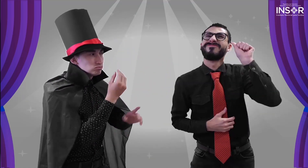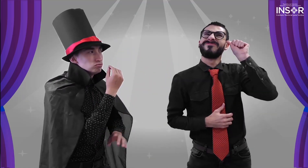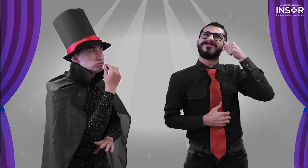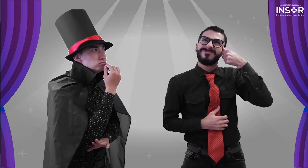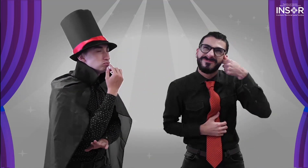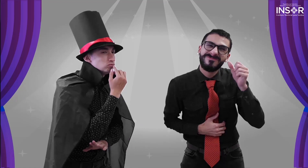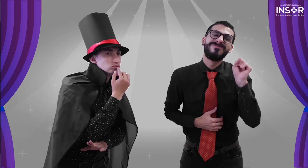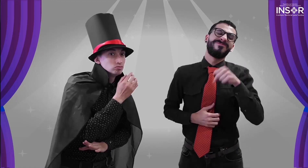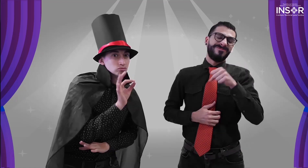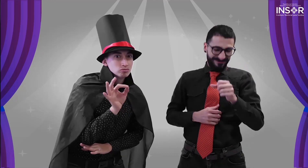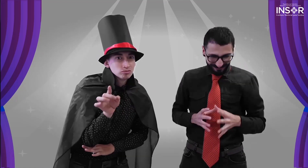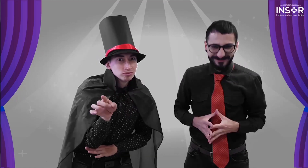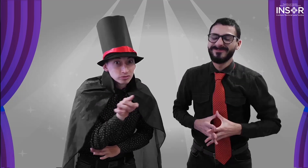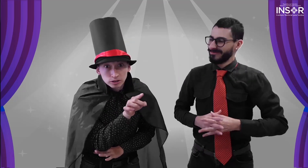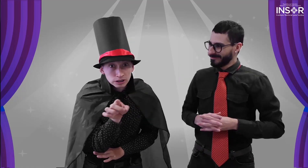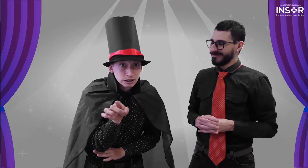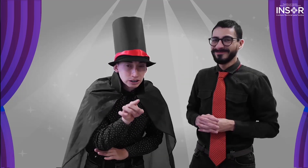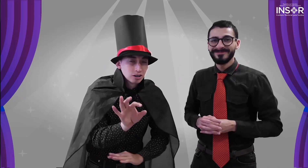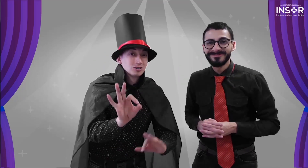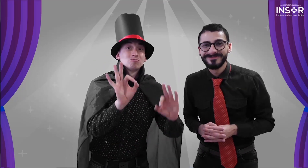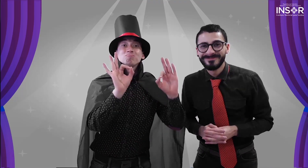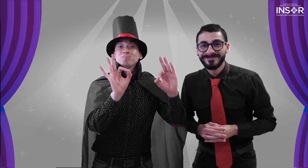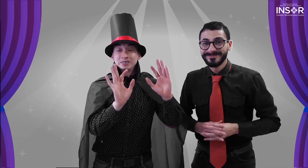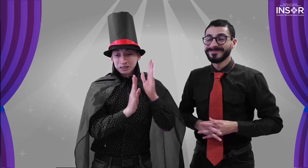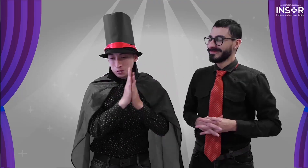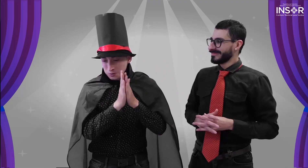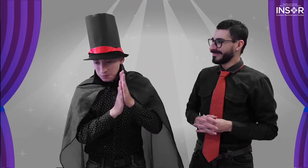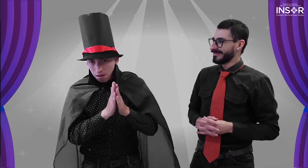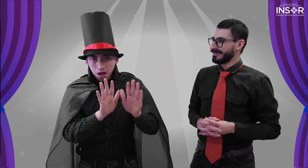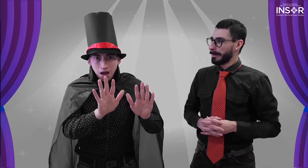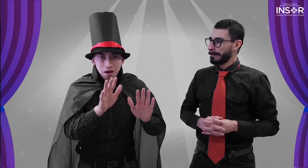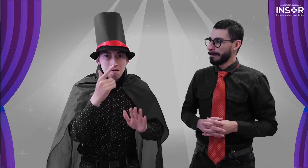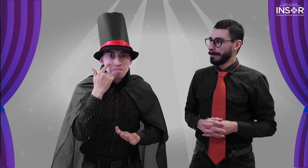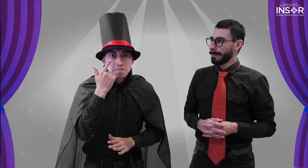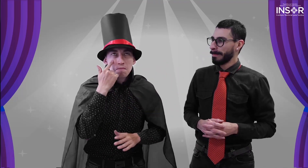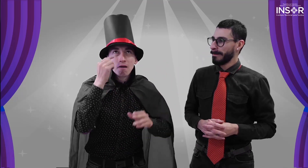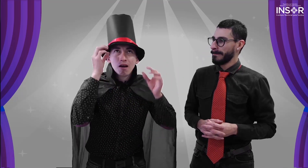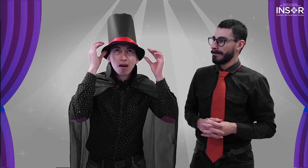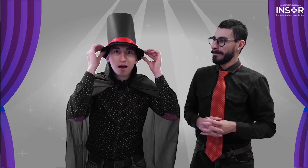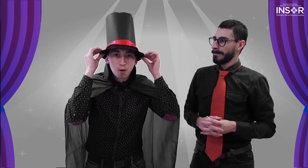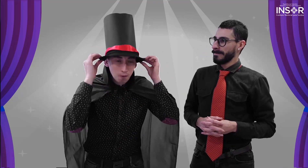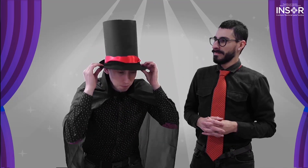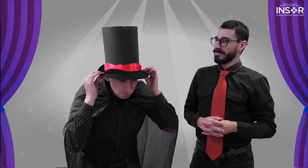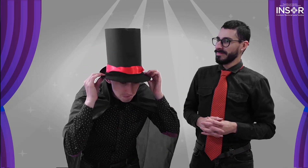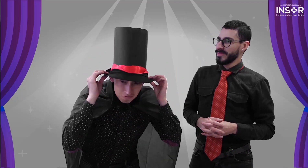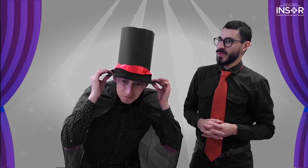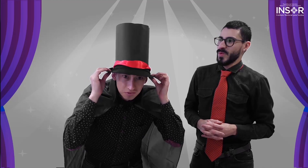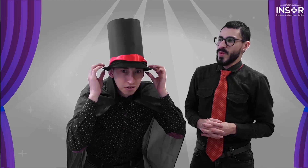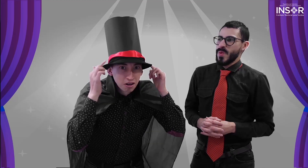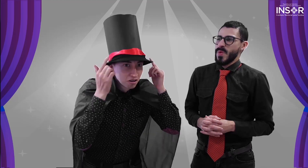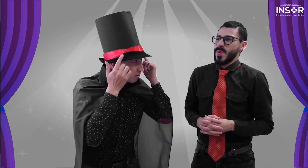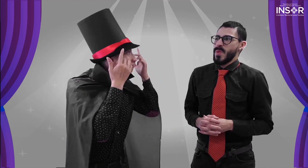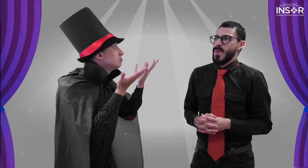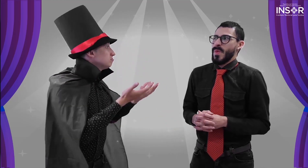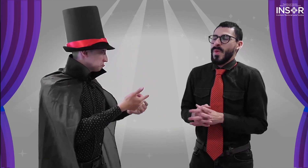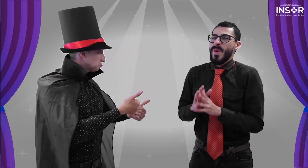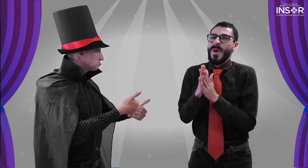Oh, sí. Lo recuerdo. —¿Y ustedes lo recuerdan? Muy bien, miren mi sombrero. ¿Cómo te parece?